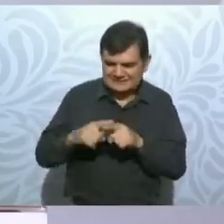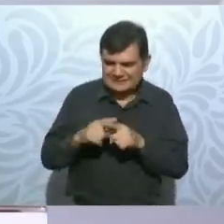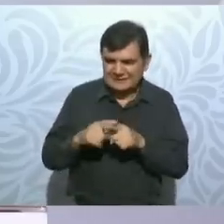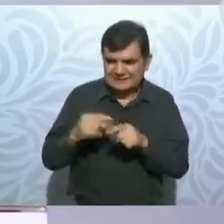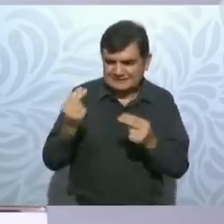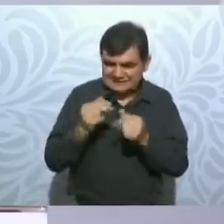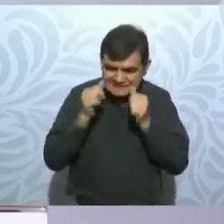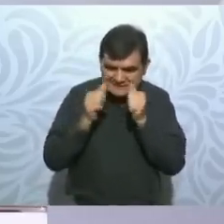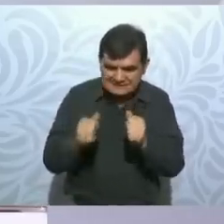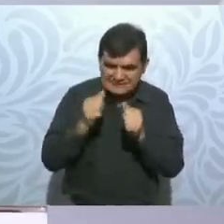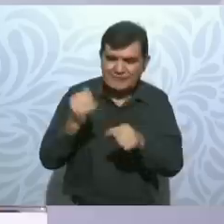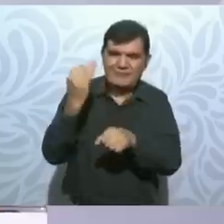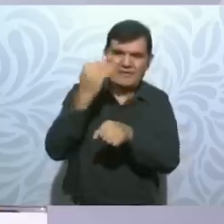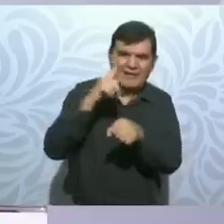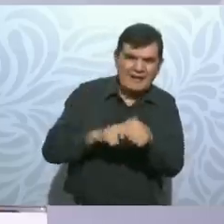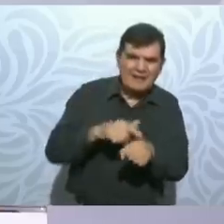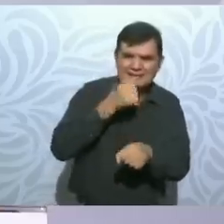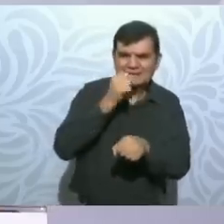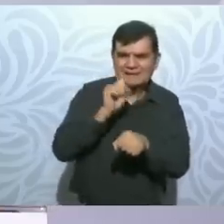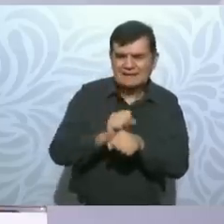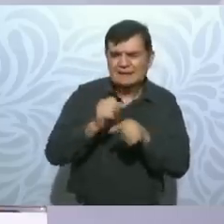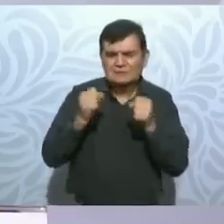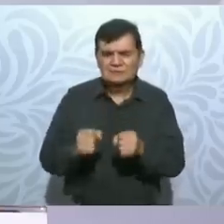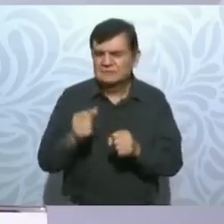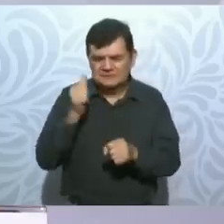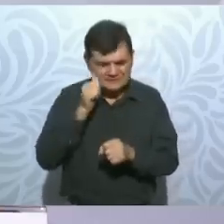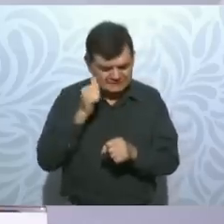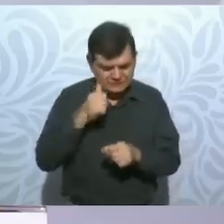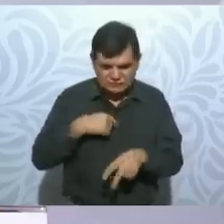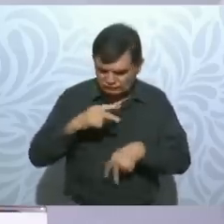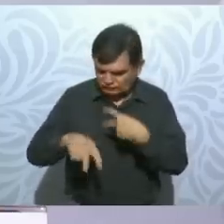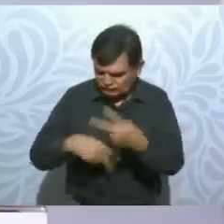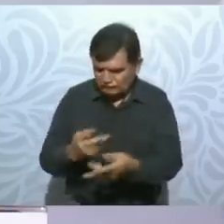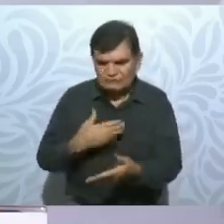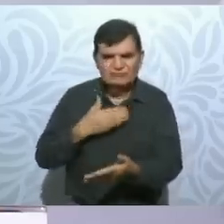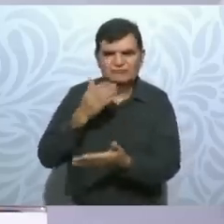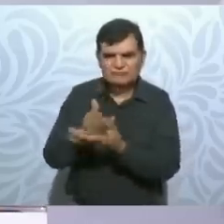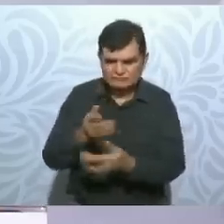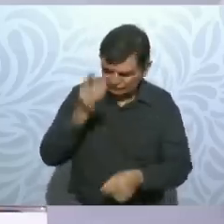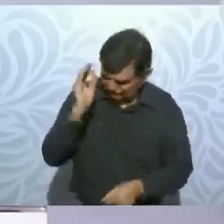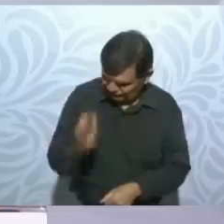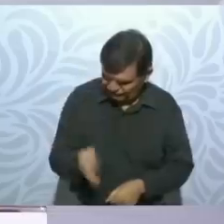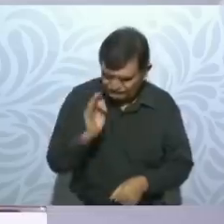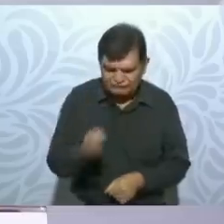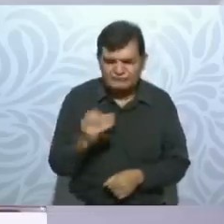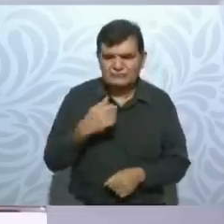federales sea la Secretaría de Seguridad Siempre vamos a estar dispuestos desde la presidenta de